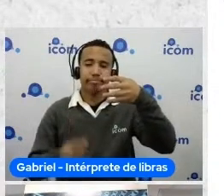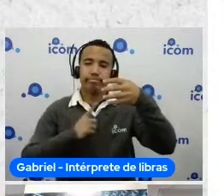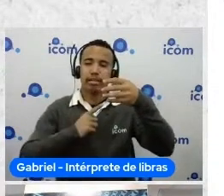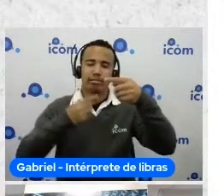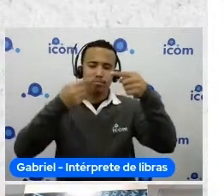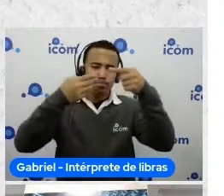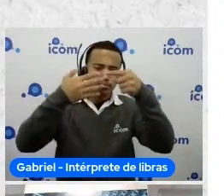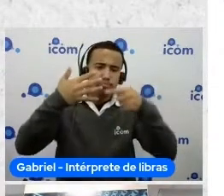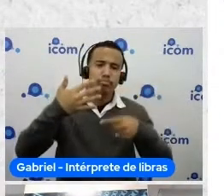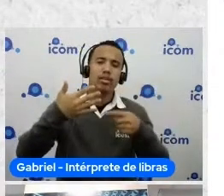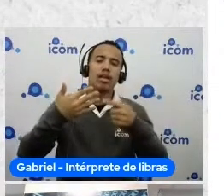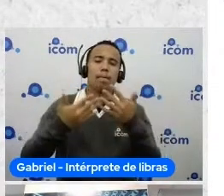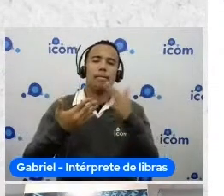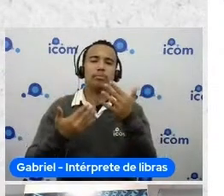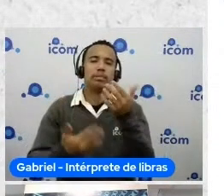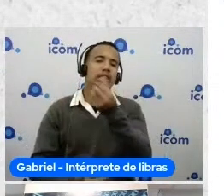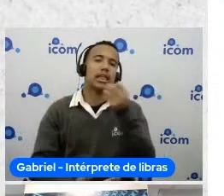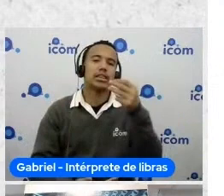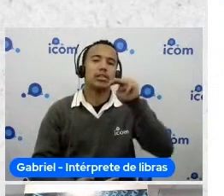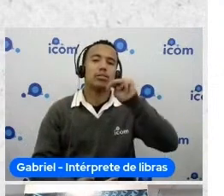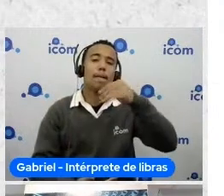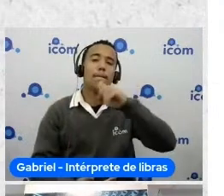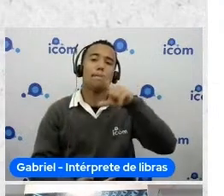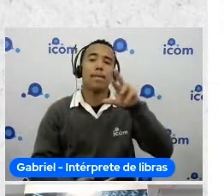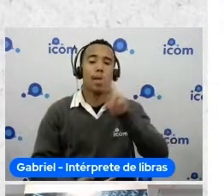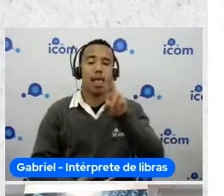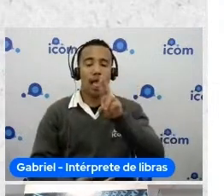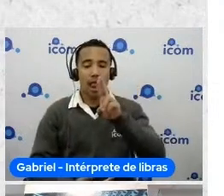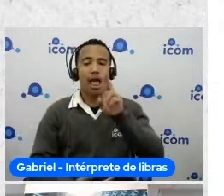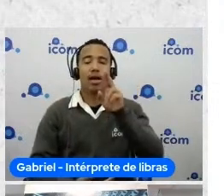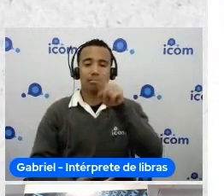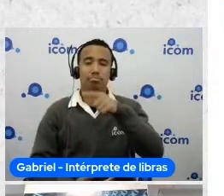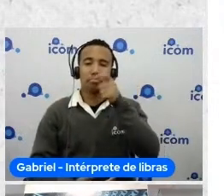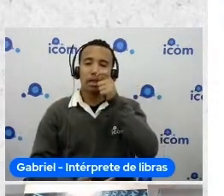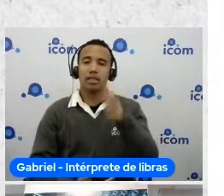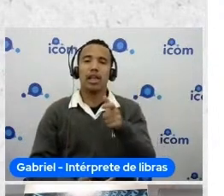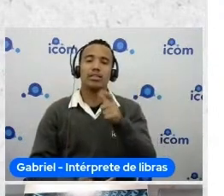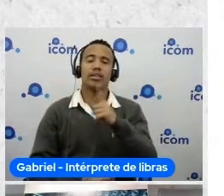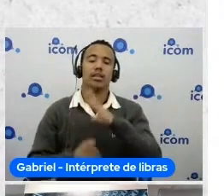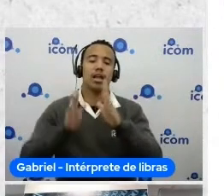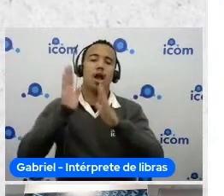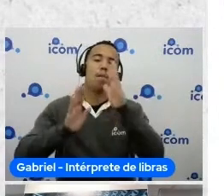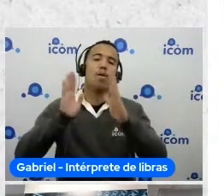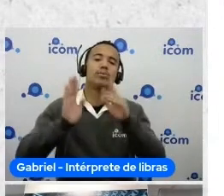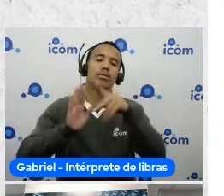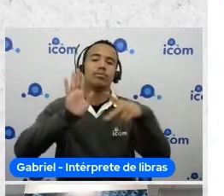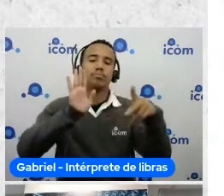aproximadamente 600 mil reais cada um, o que torna interessante o processo de potenciamento deste